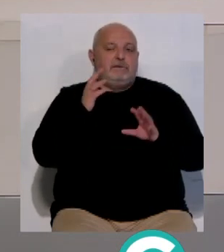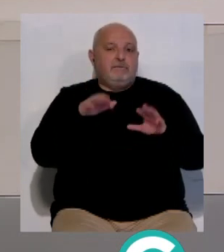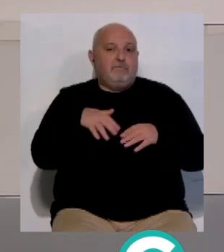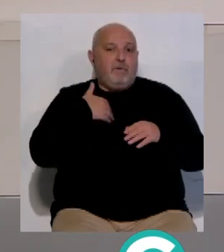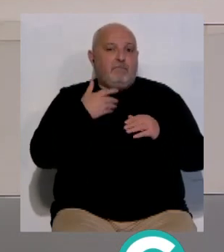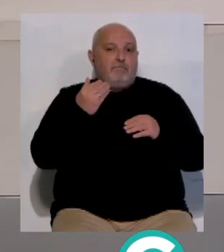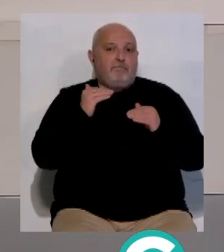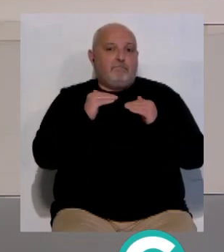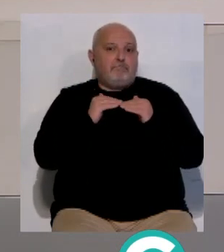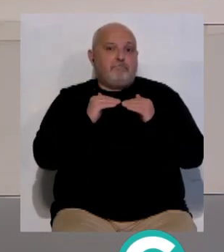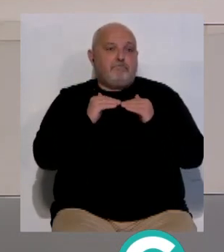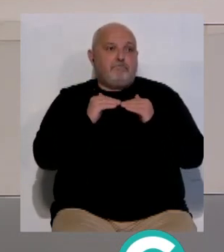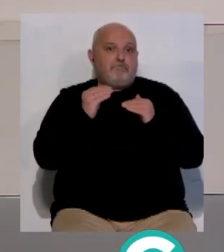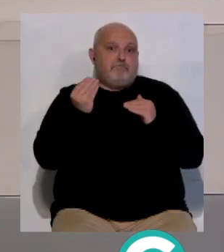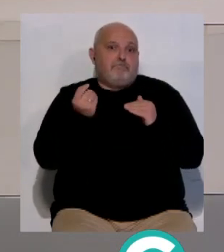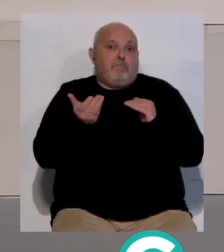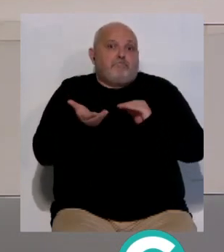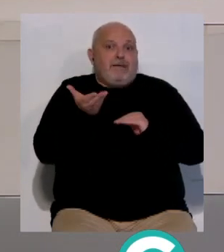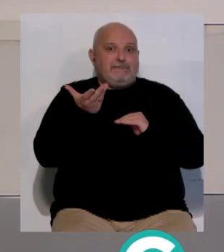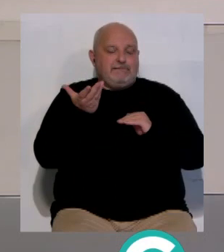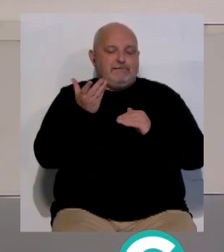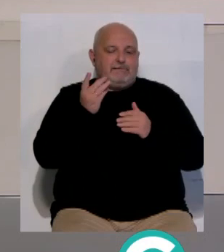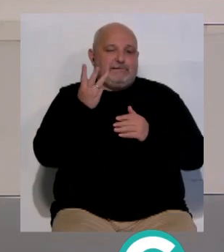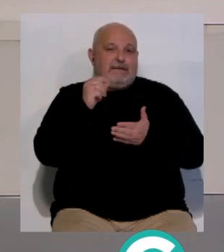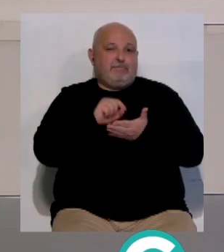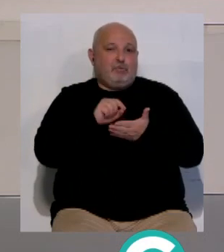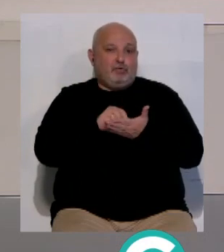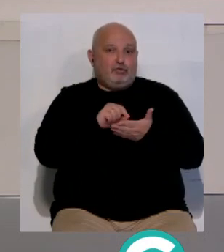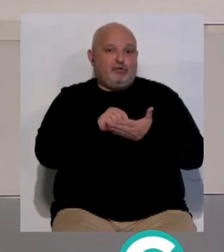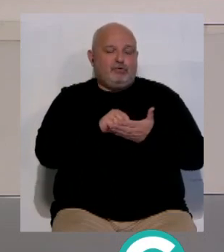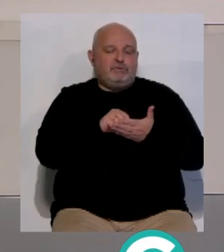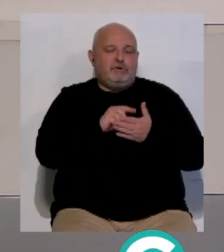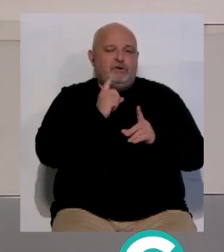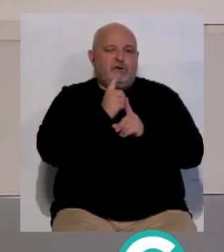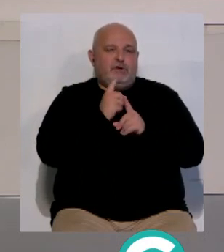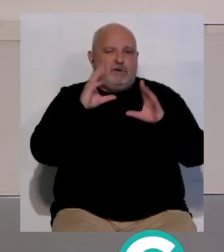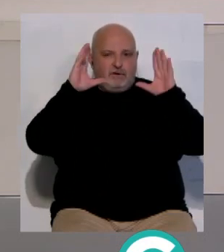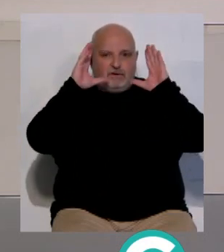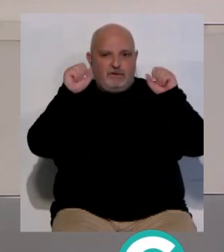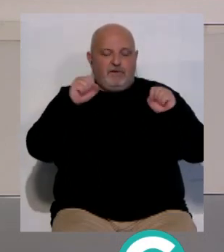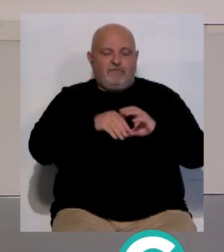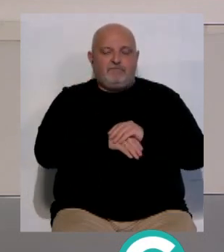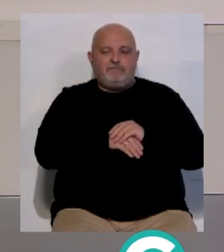de fútbol pudiera haber conseguido los tres puntos ante el conjunto de de Rafa Benítez no sabemos que